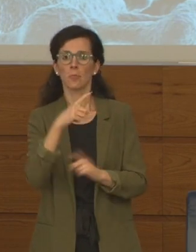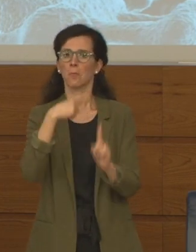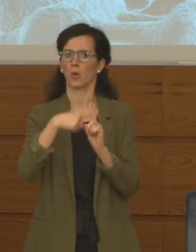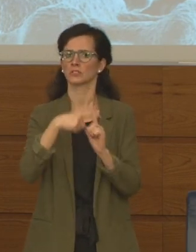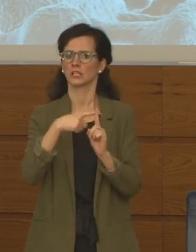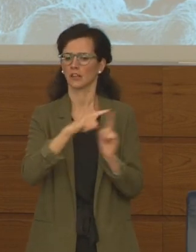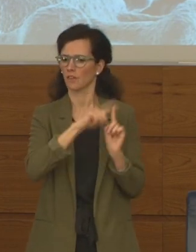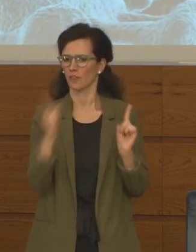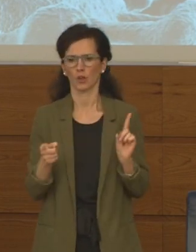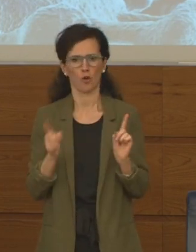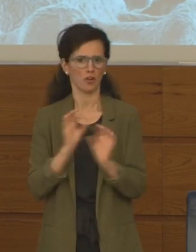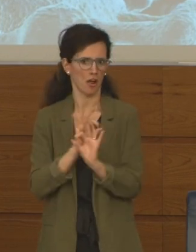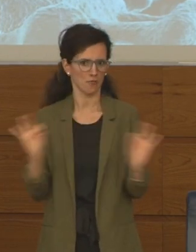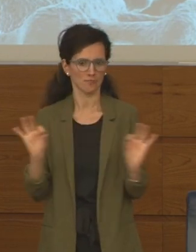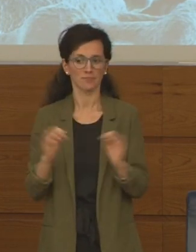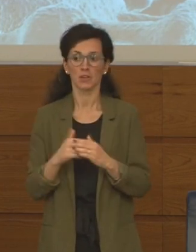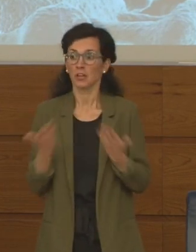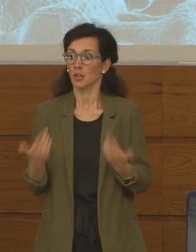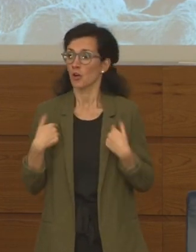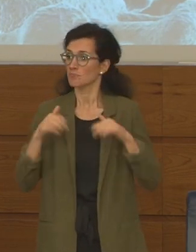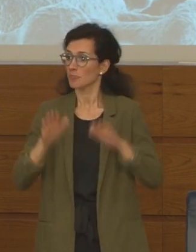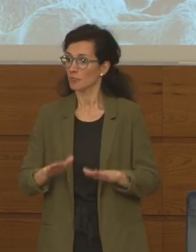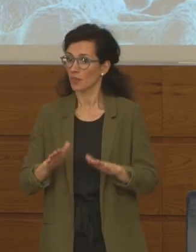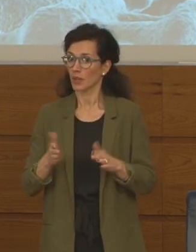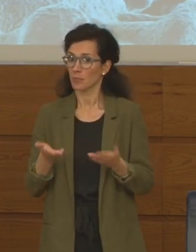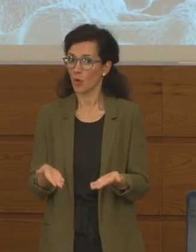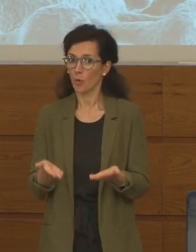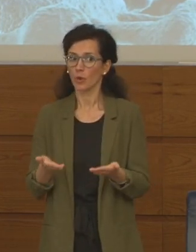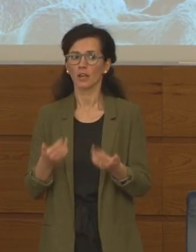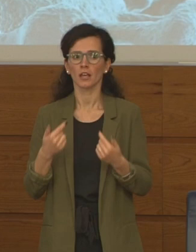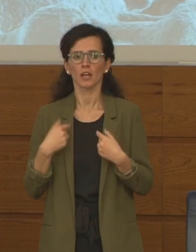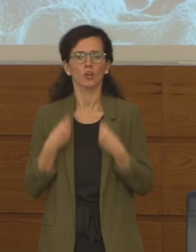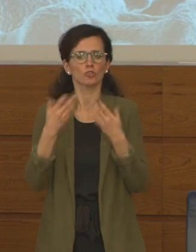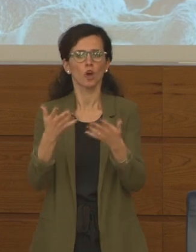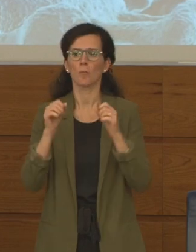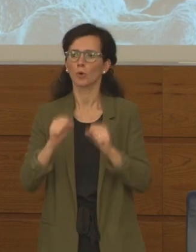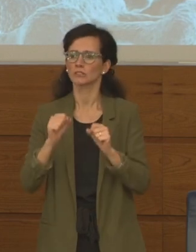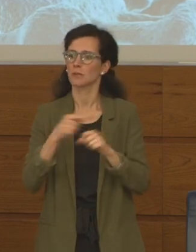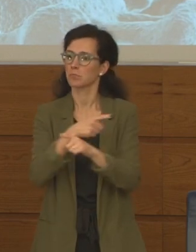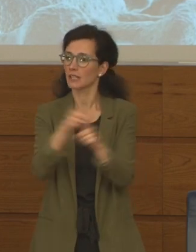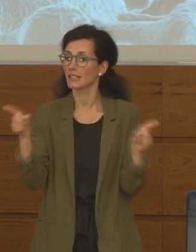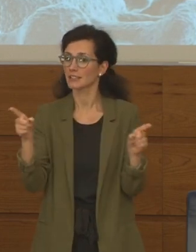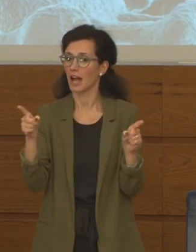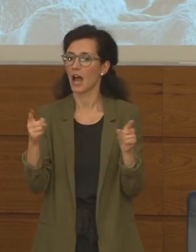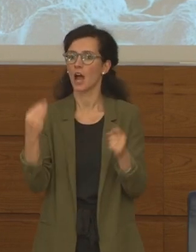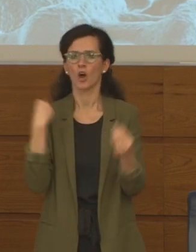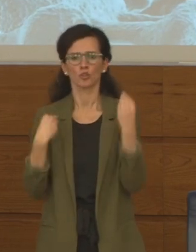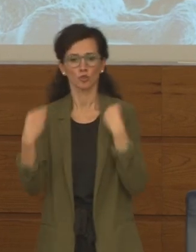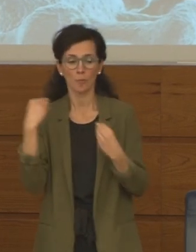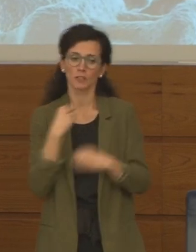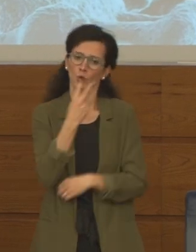Io mi fermerei qui vi lascerei la parola per qualche domanda, 2-3 domande